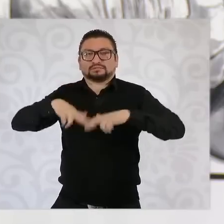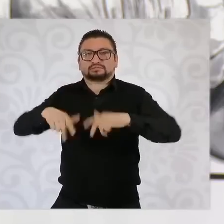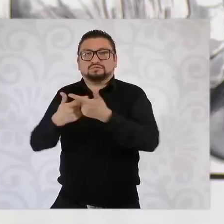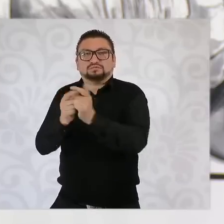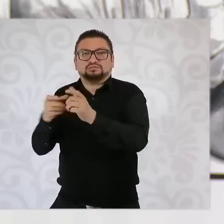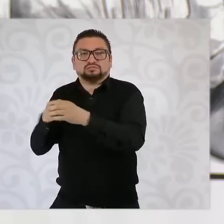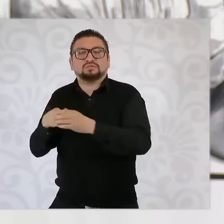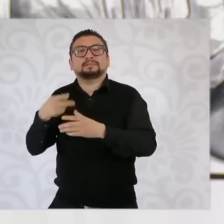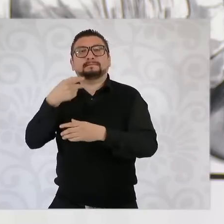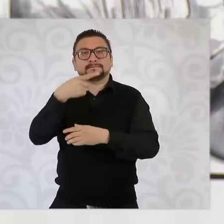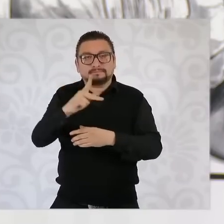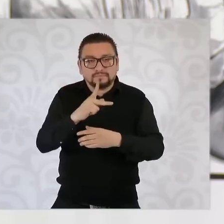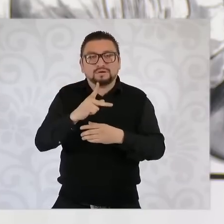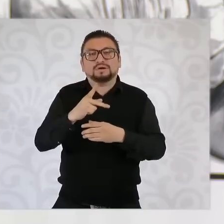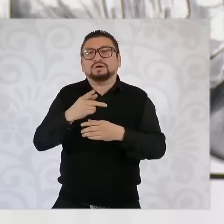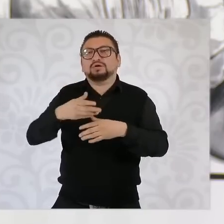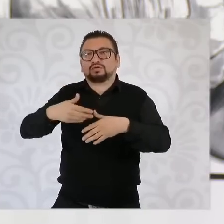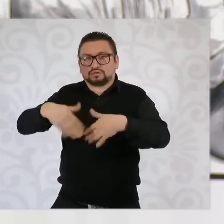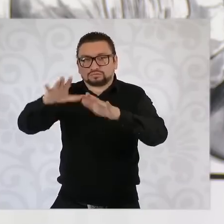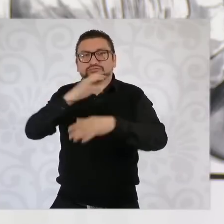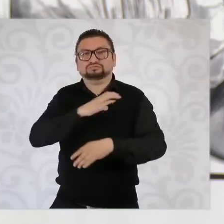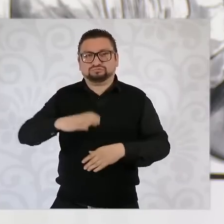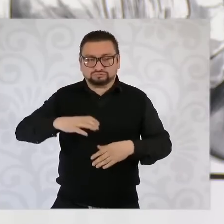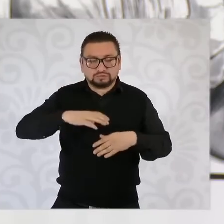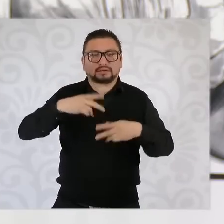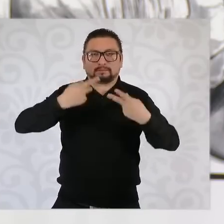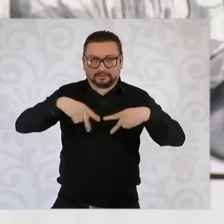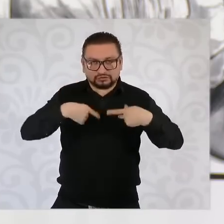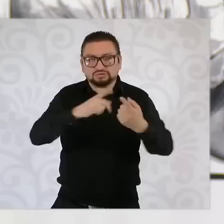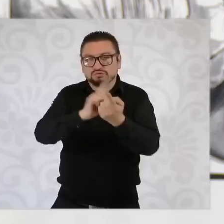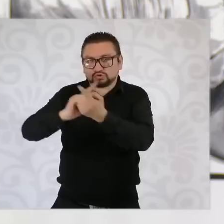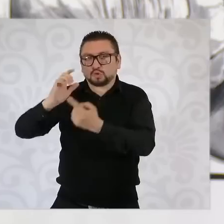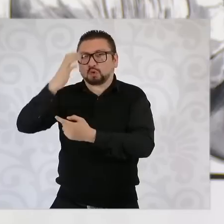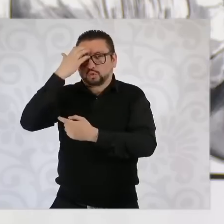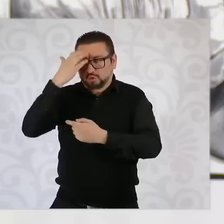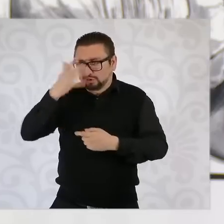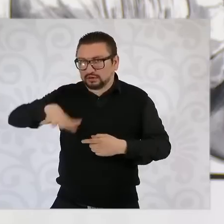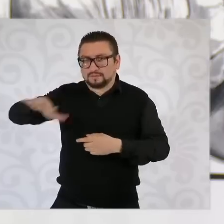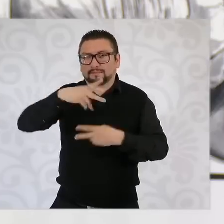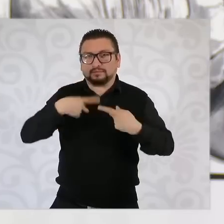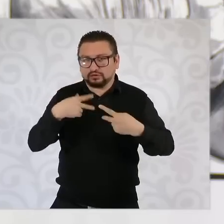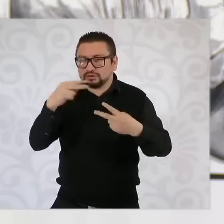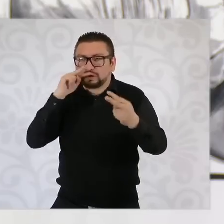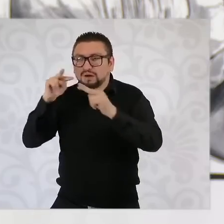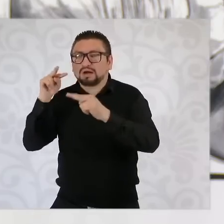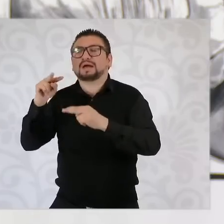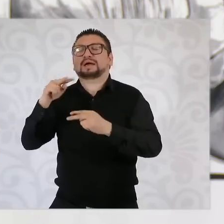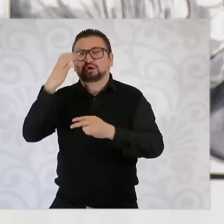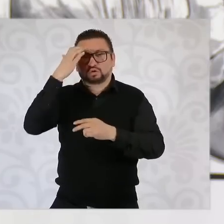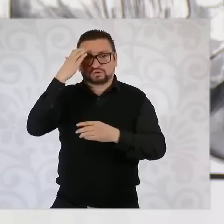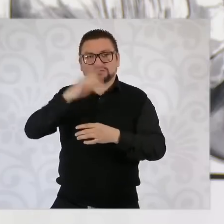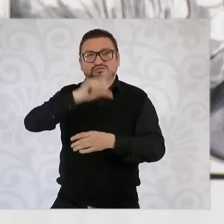pero que se vayan a territorio va a ganar el voto del pueblo y no las listas entonces habría